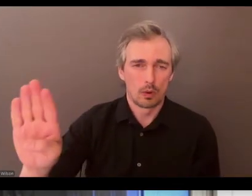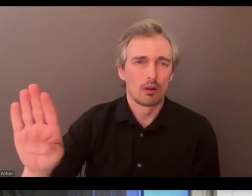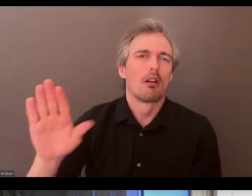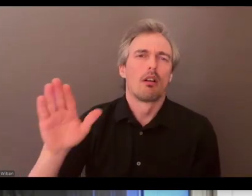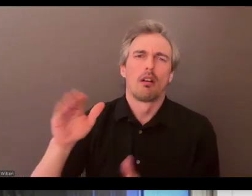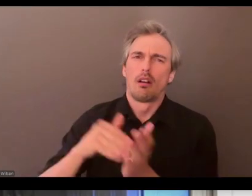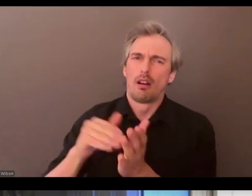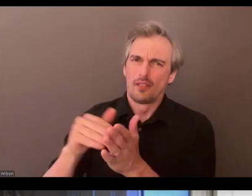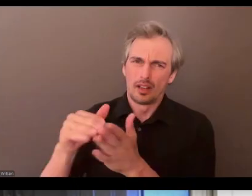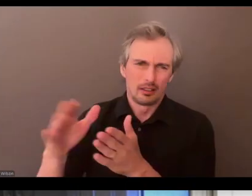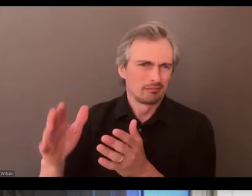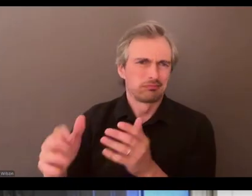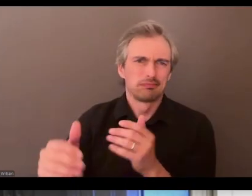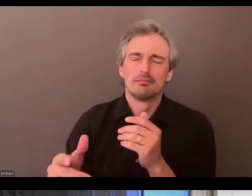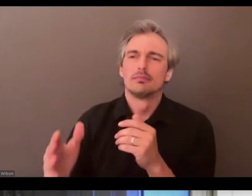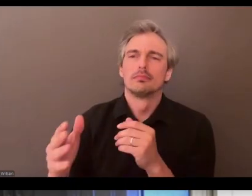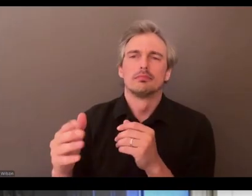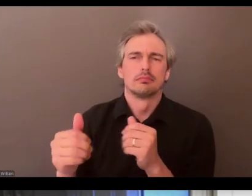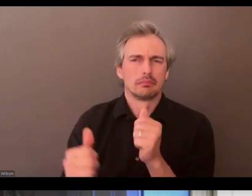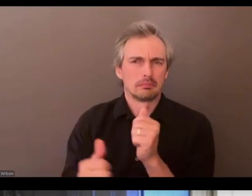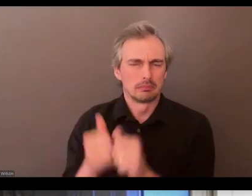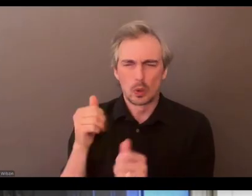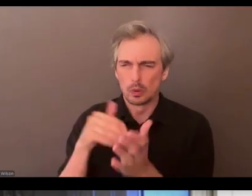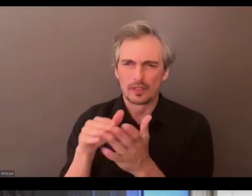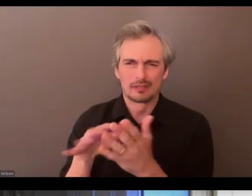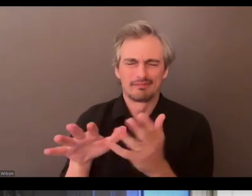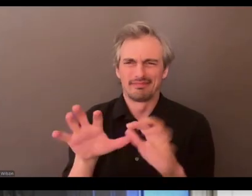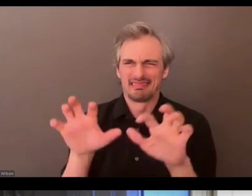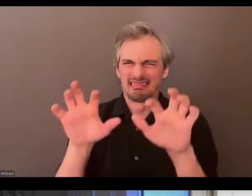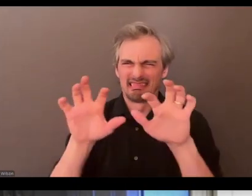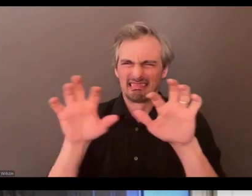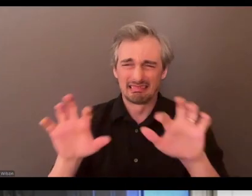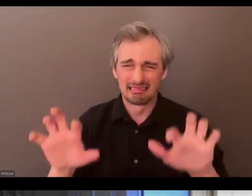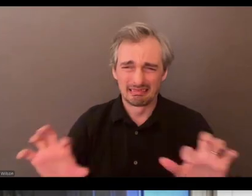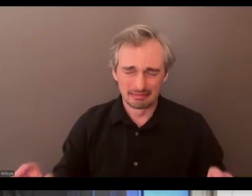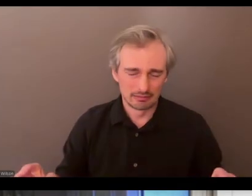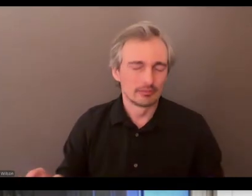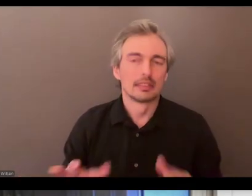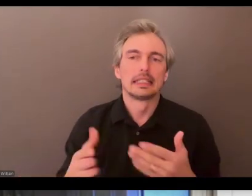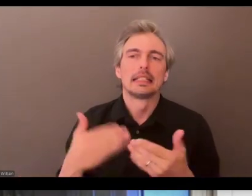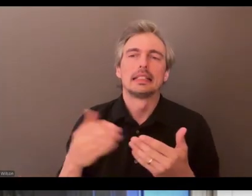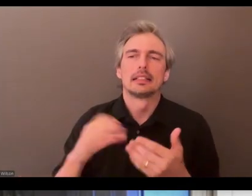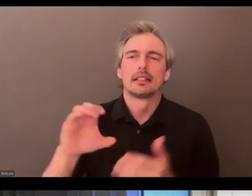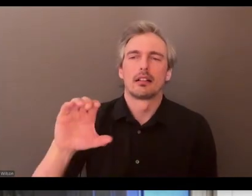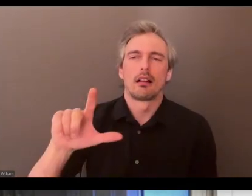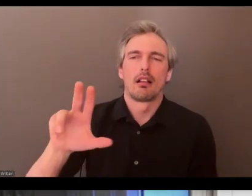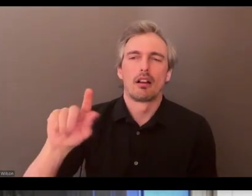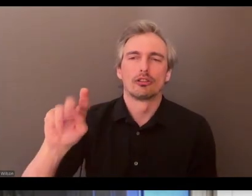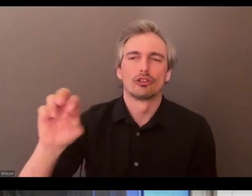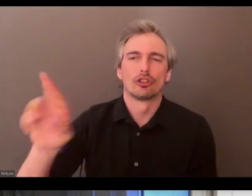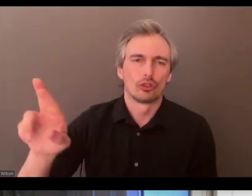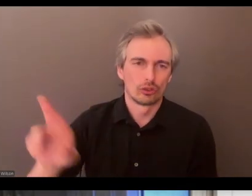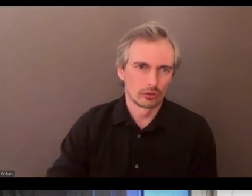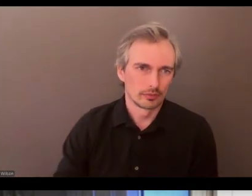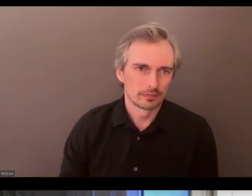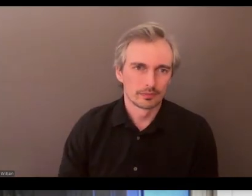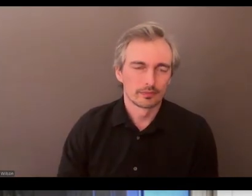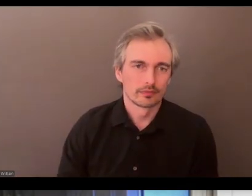ここでも、時間の経過に伴う主要なトレンドを優先したり、 デ ータを意味のある文脈にグル ープ化したりします。